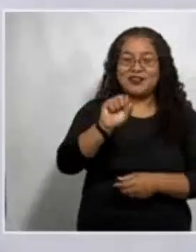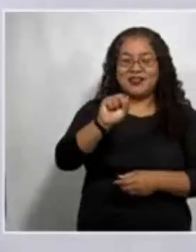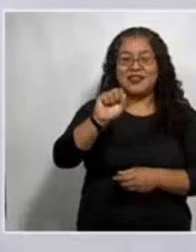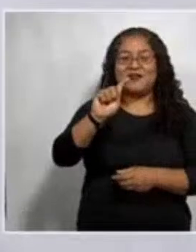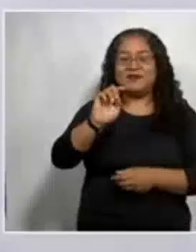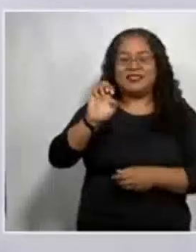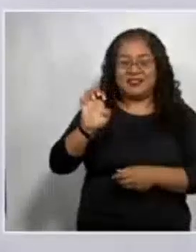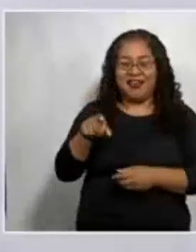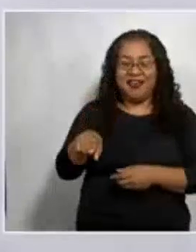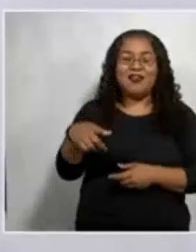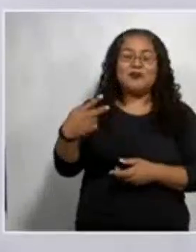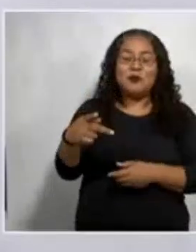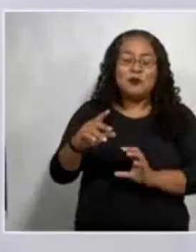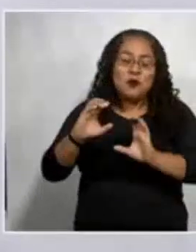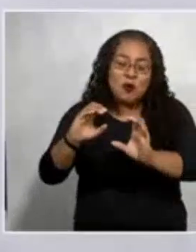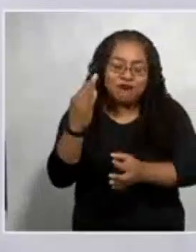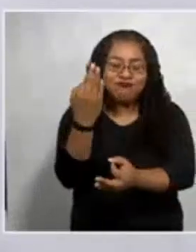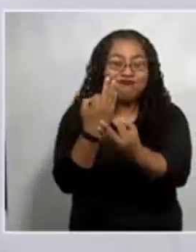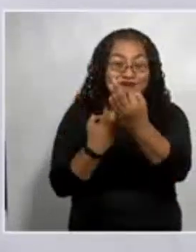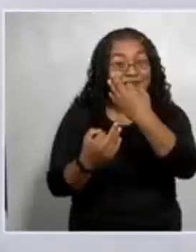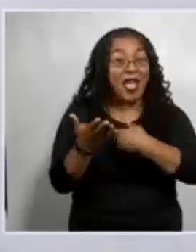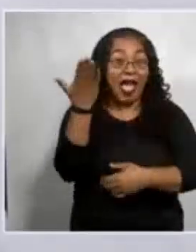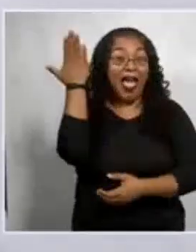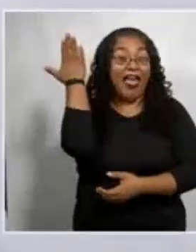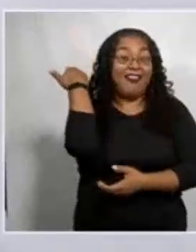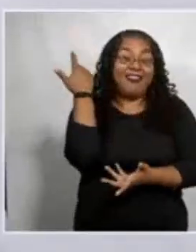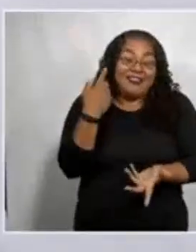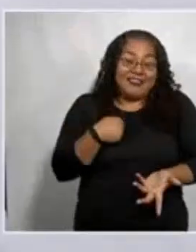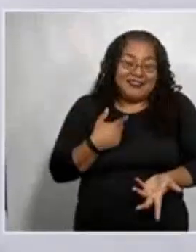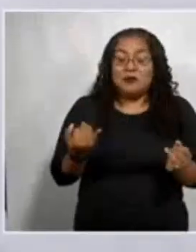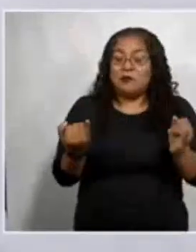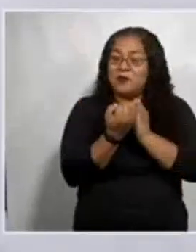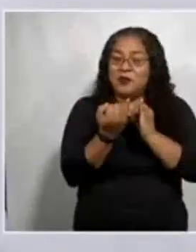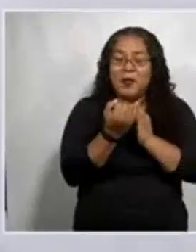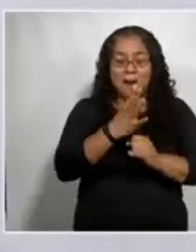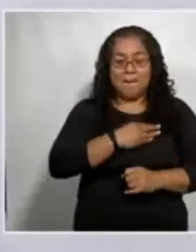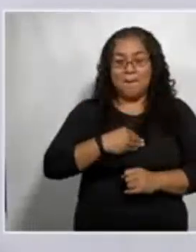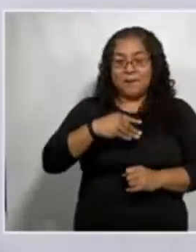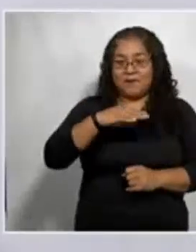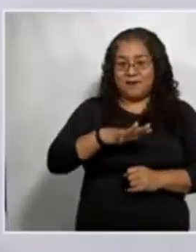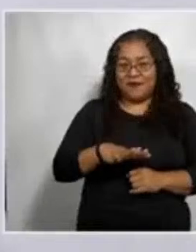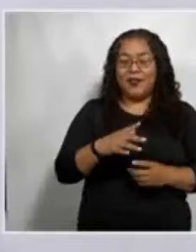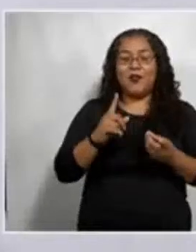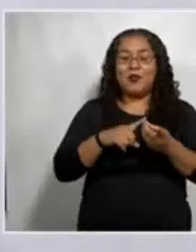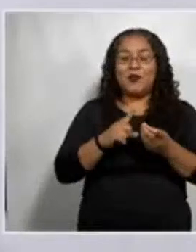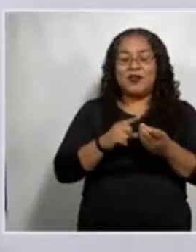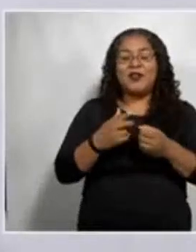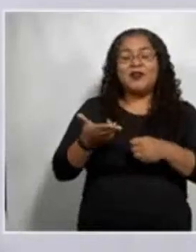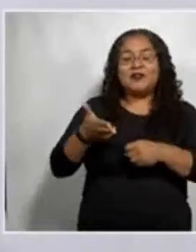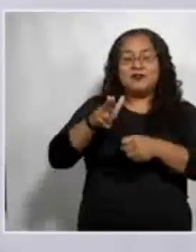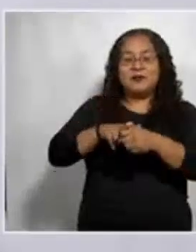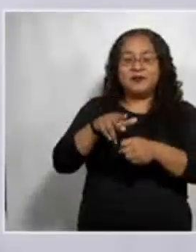de las guarderías y a mi hija la tuve en el Hospital Darío Fernández del Iste,